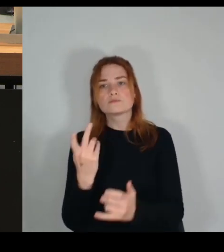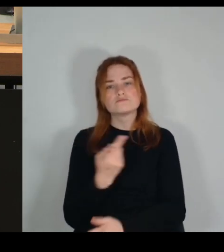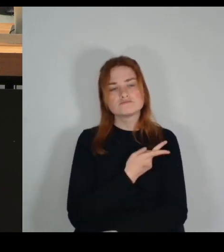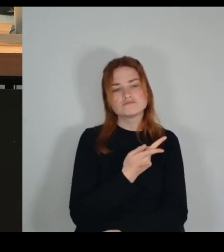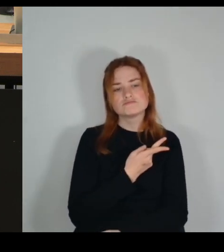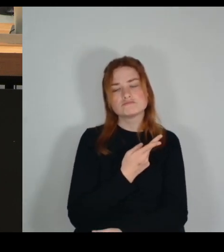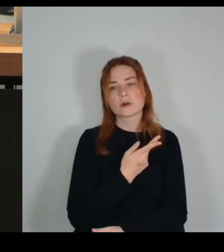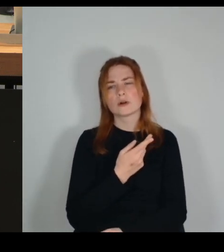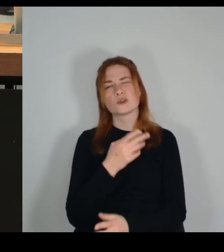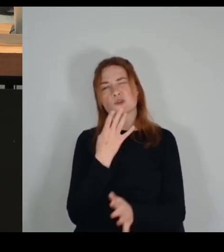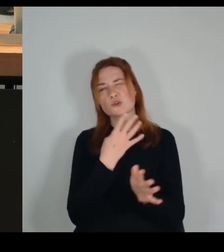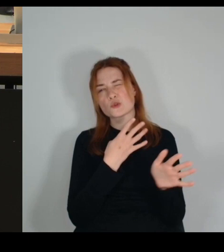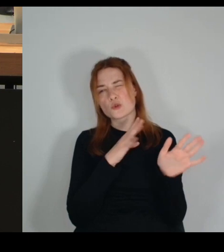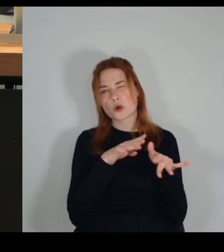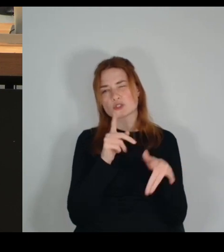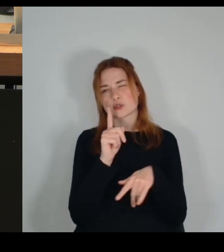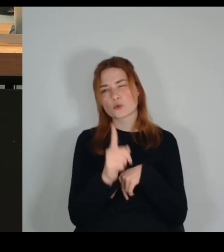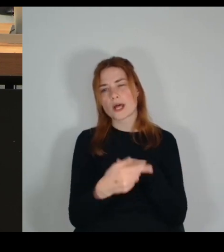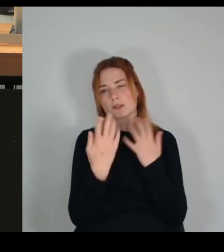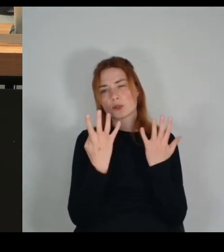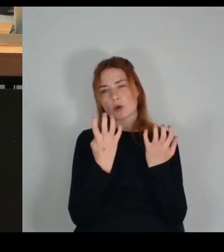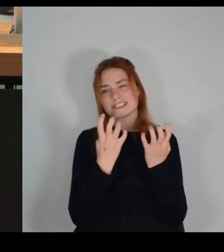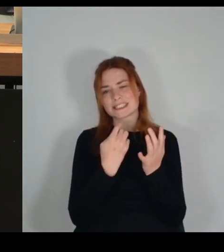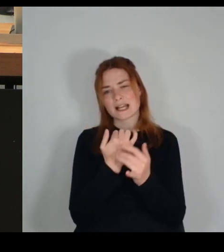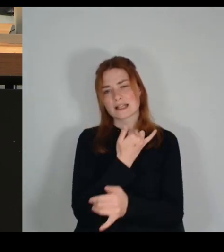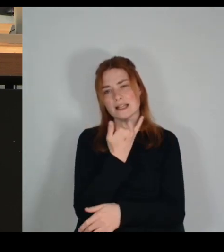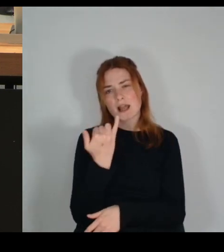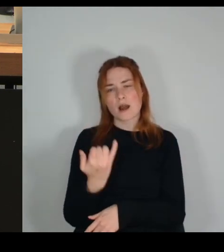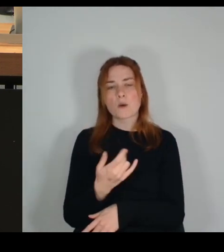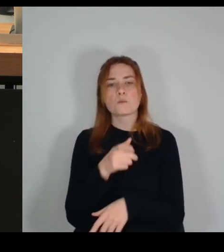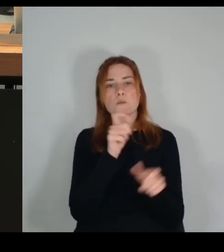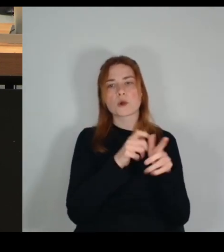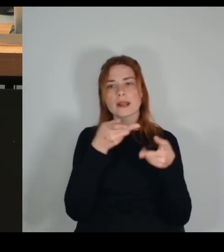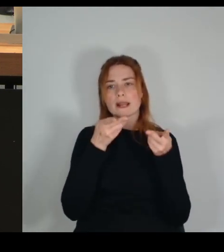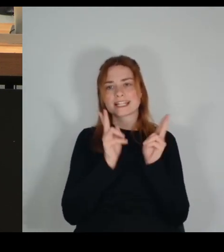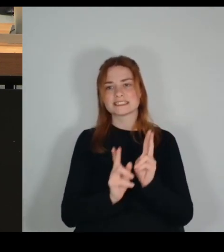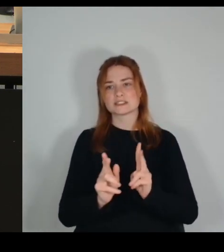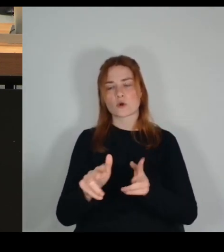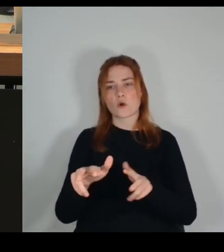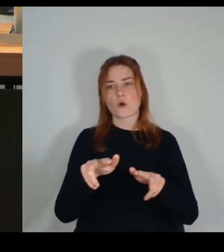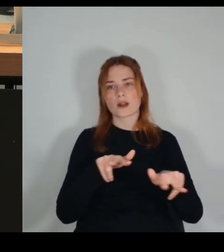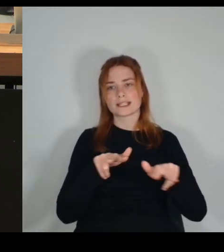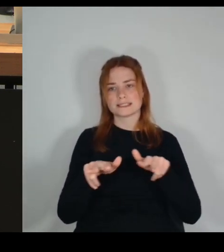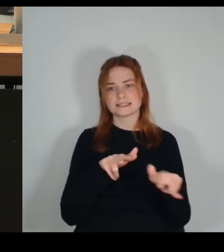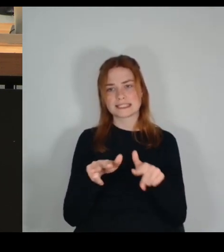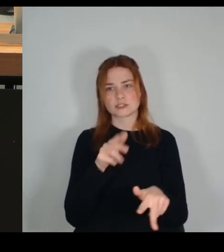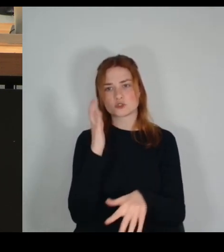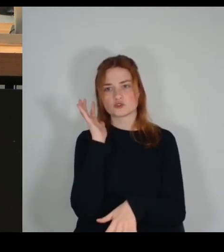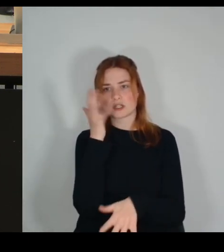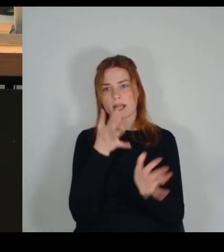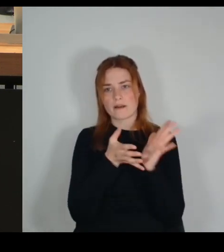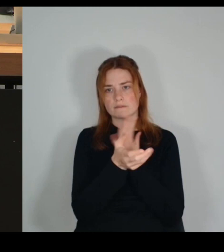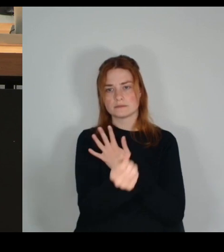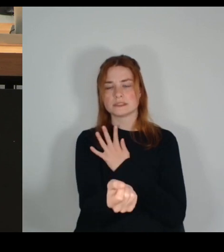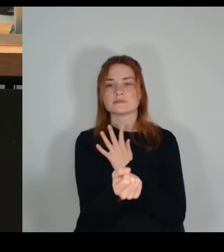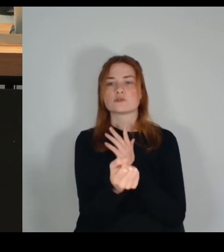Bürgerrechtsorganisationen gegen die Einführung dieser Schleierfahndung gekämpft. Und als die politische Mehrheit dann gemeinsam mit der SPD